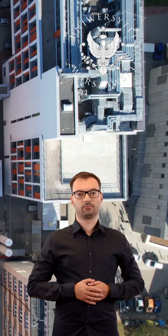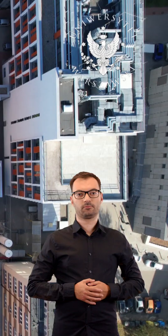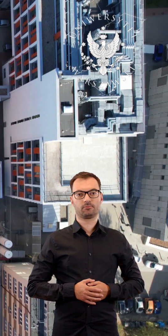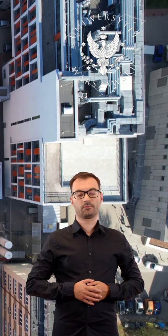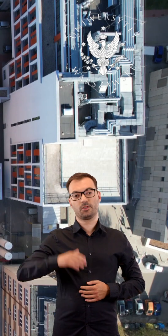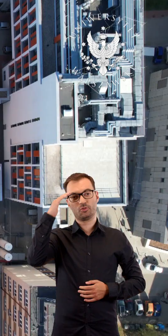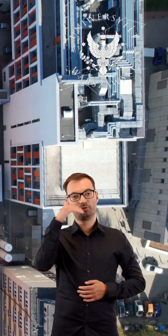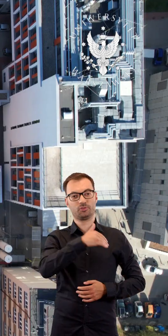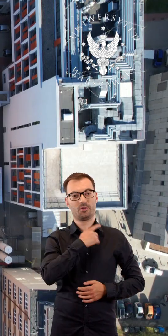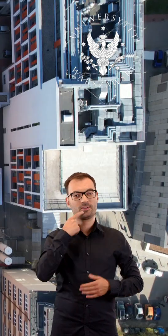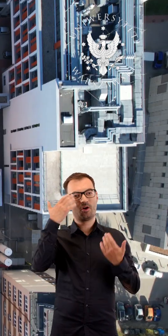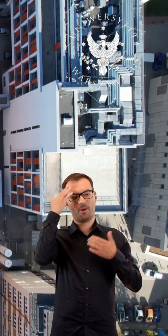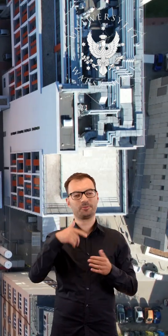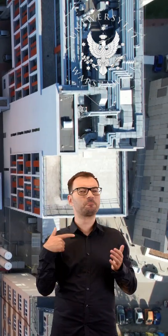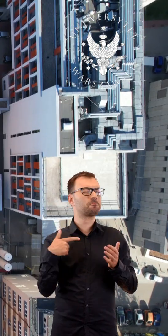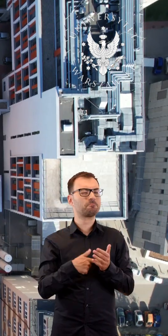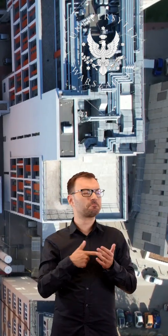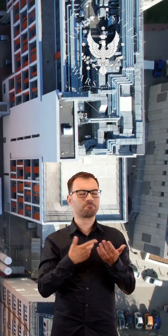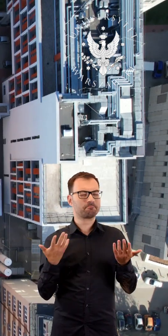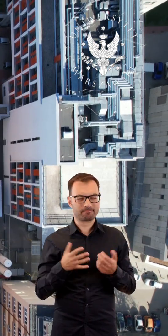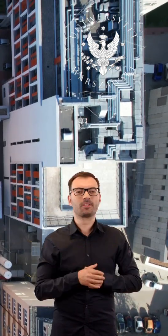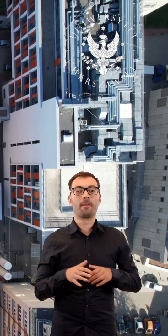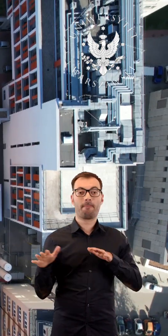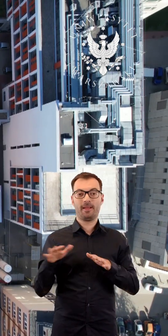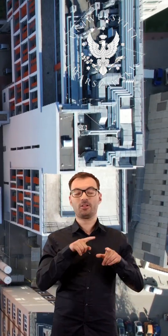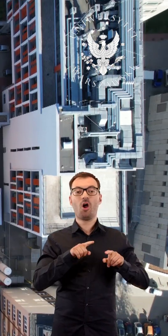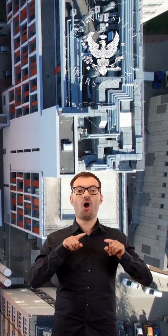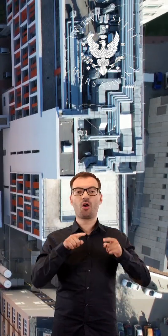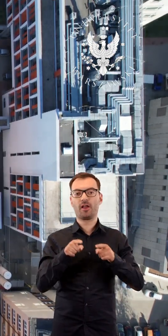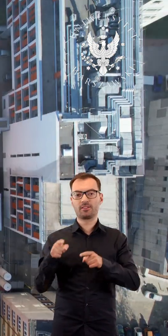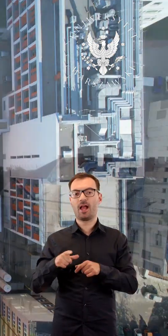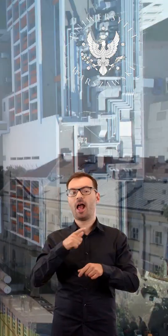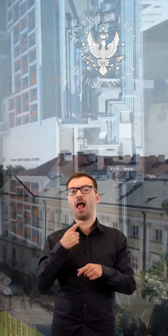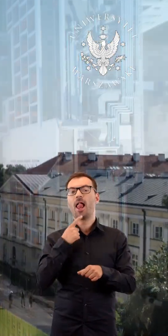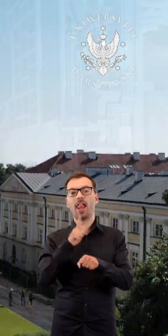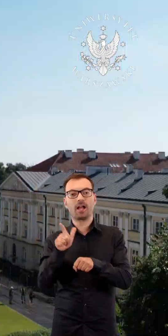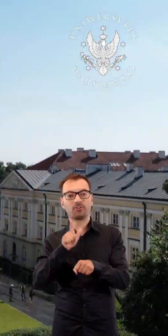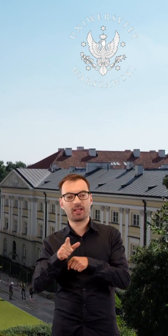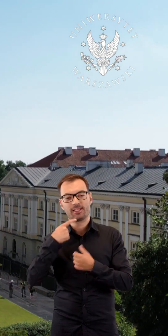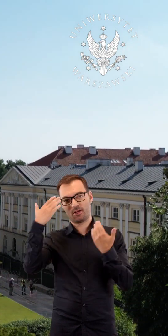Szkoła Języków Obcych to miejsce, które organizuje lektoraty z języków obcych